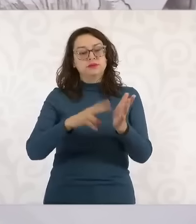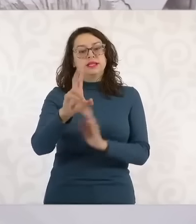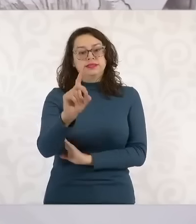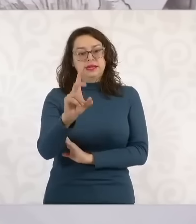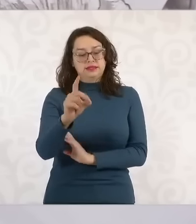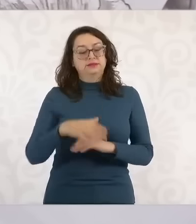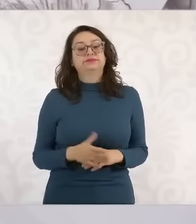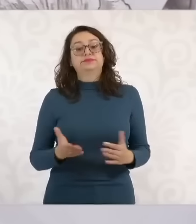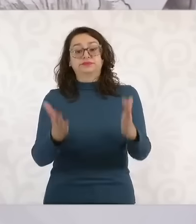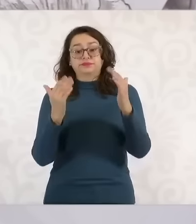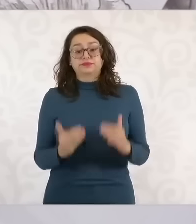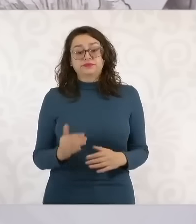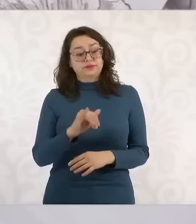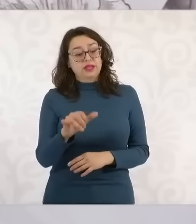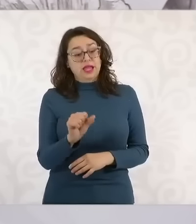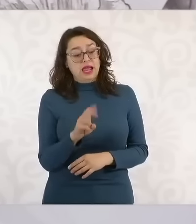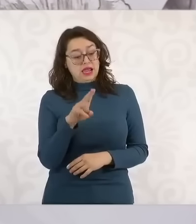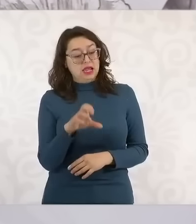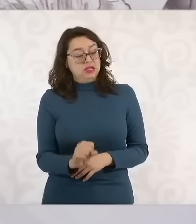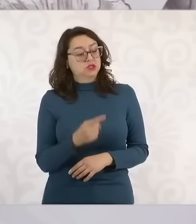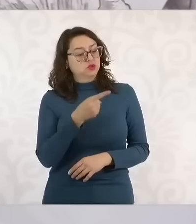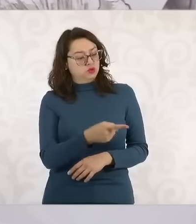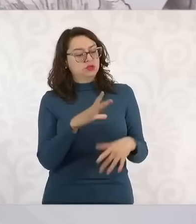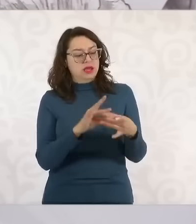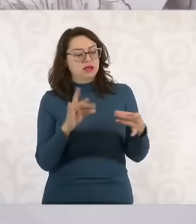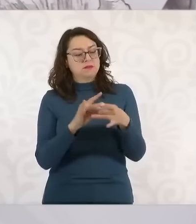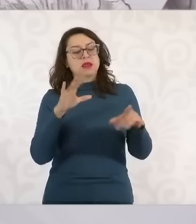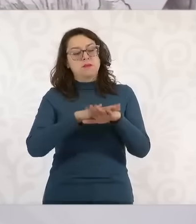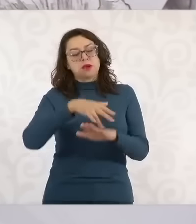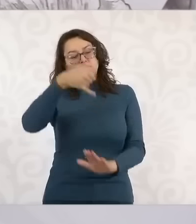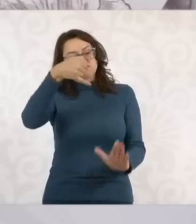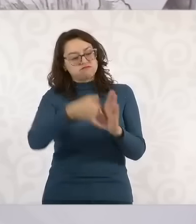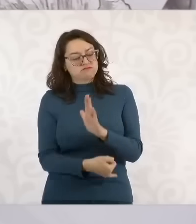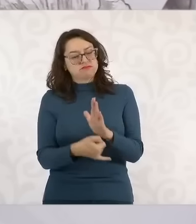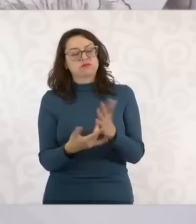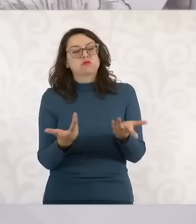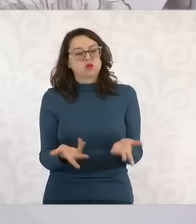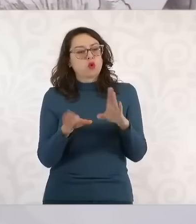Jesús Muñoz, presidente del Pis México, compartirá más detalles sobre nuestras inversiones y sobre